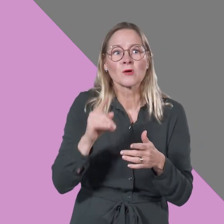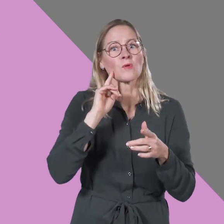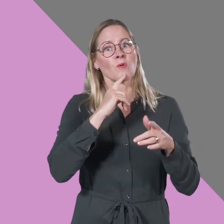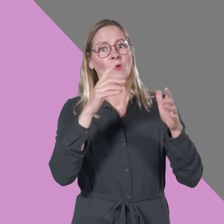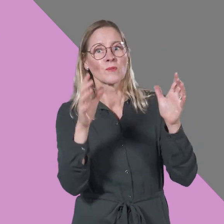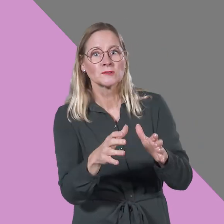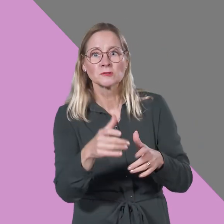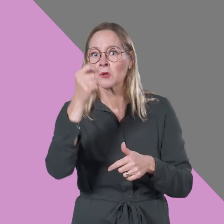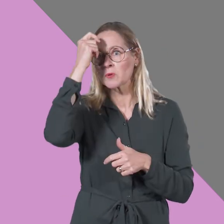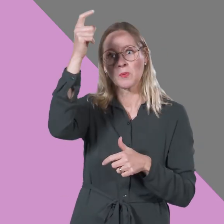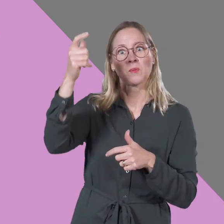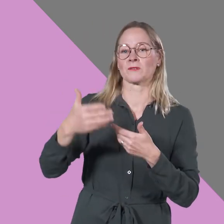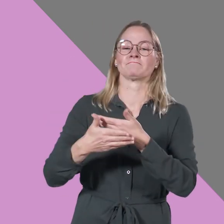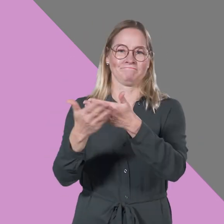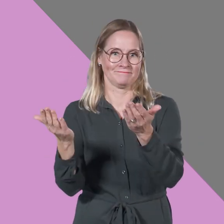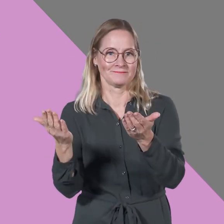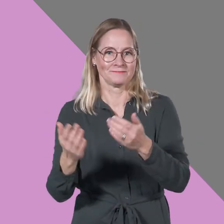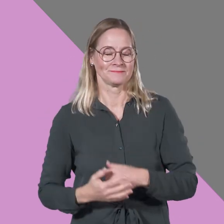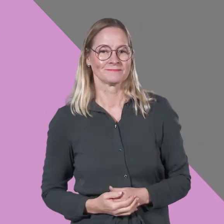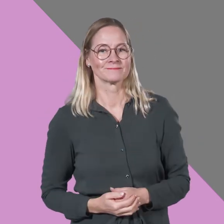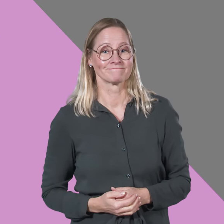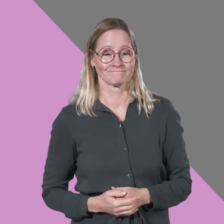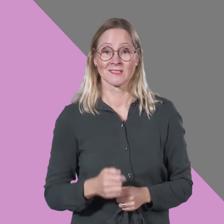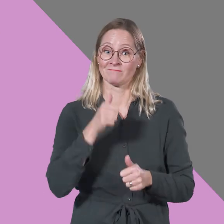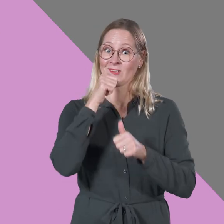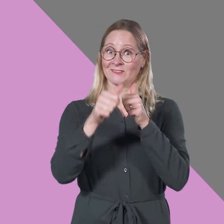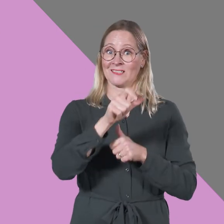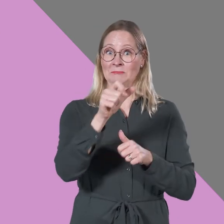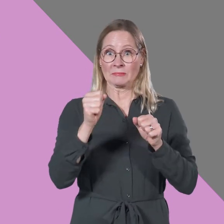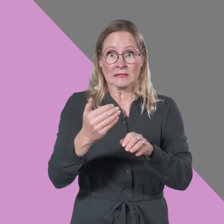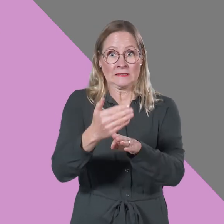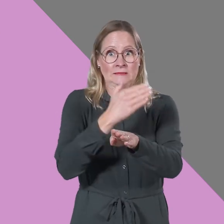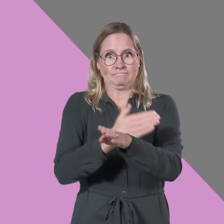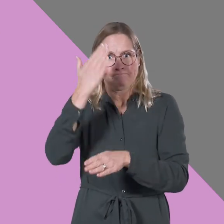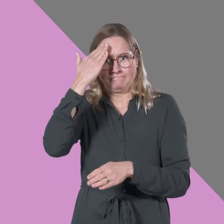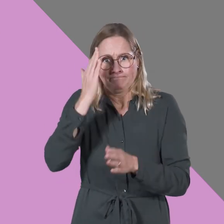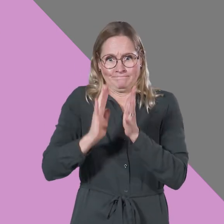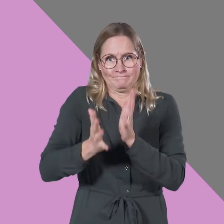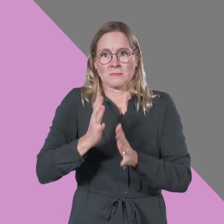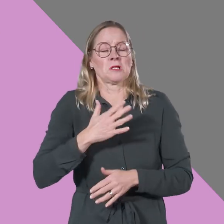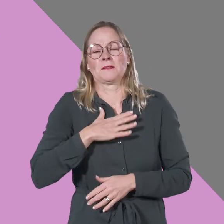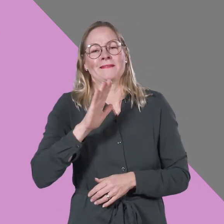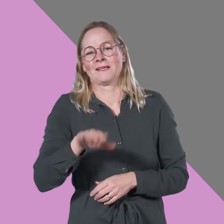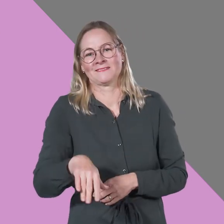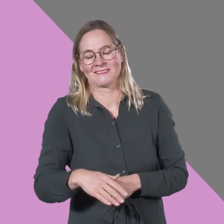kuurojen yhteisöstä ja kulttuurista kiinnostuneille henkilöille. Osallistujilta ei vaadita aiempaa viittomakielen osaamista.